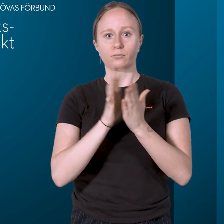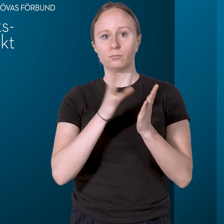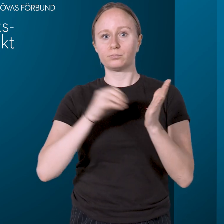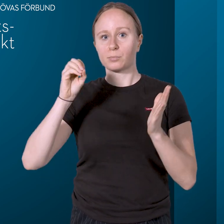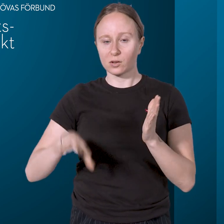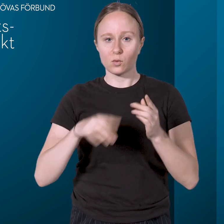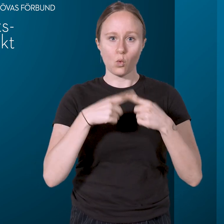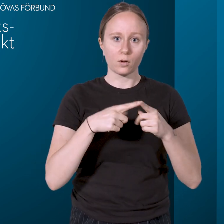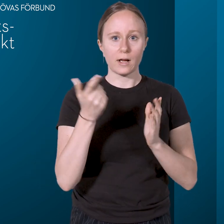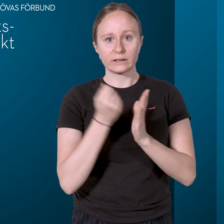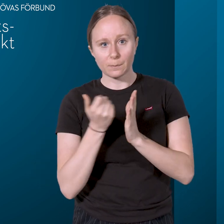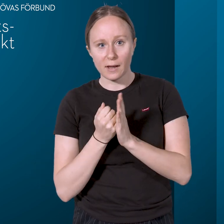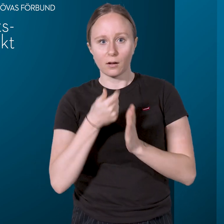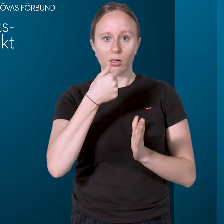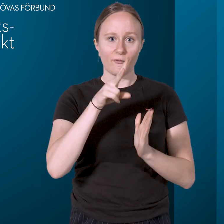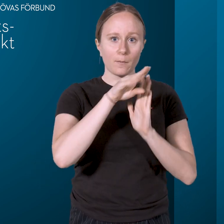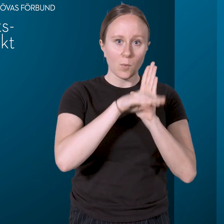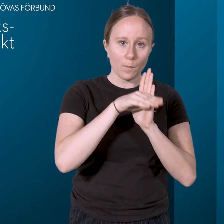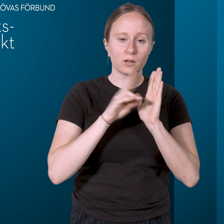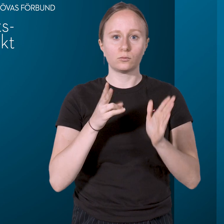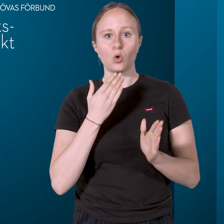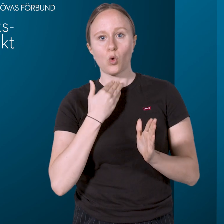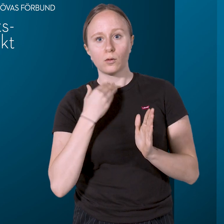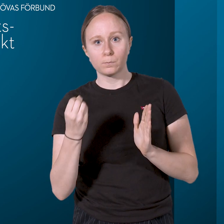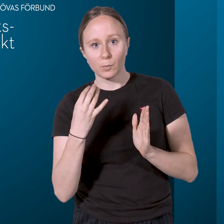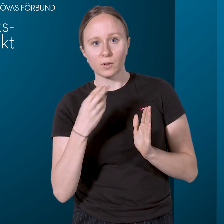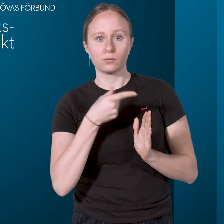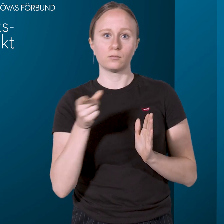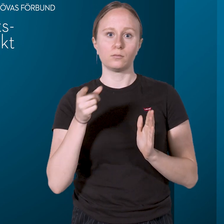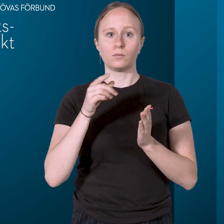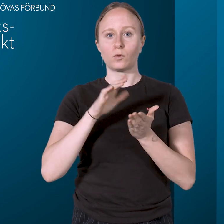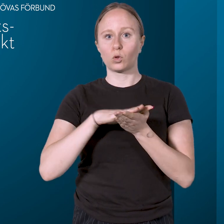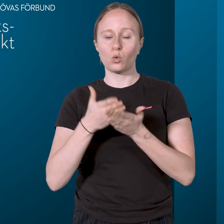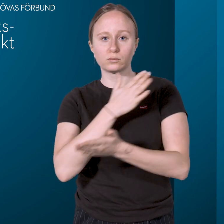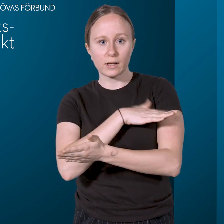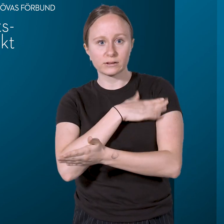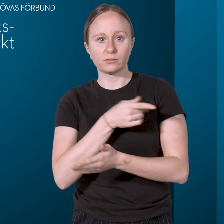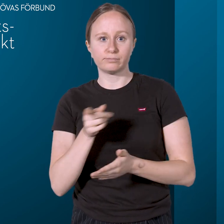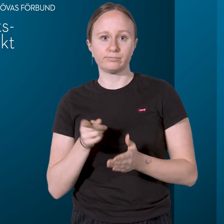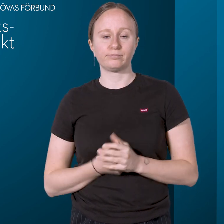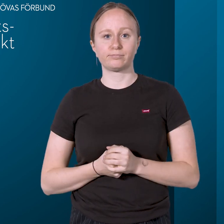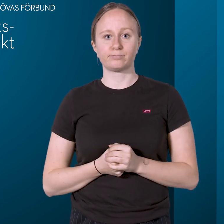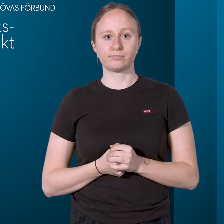och mot dess anda utesluta olika inspelningar, - TV-program och podcasts från tolkningstjänsten.